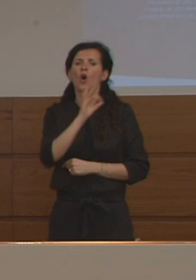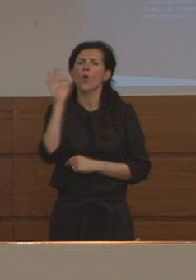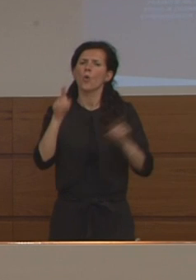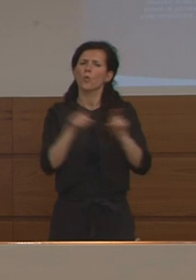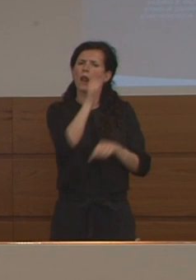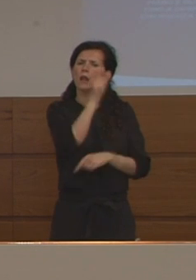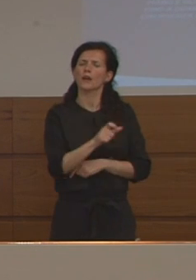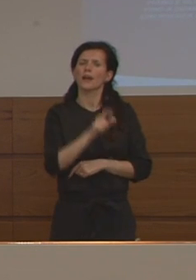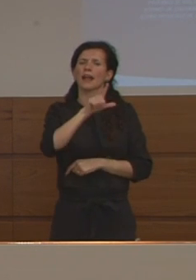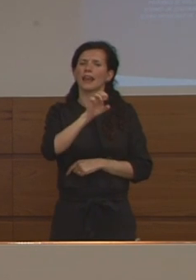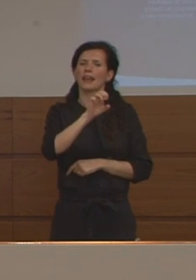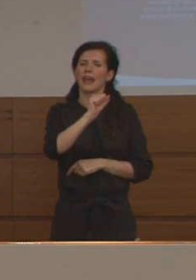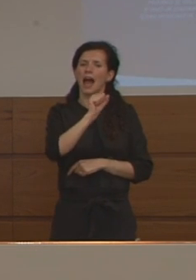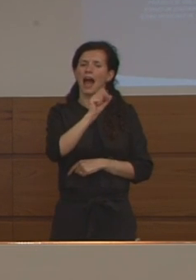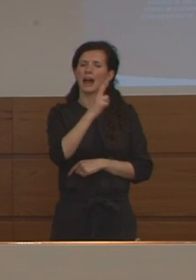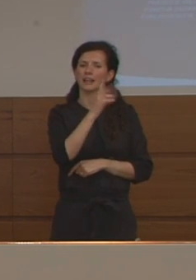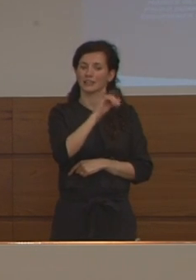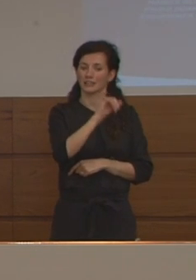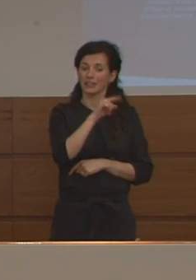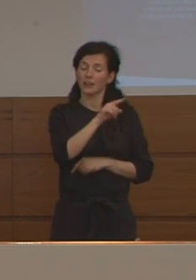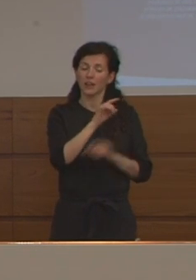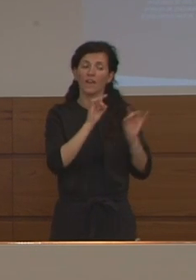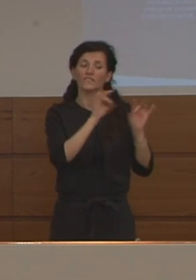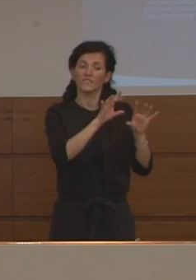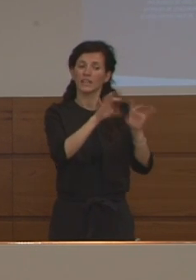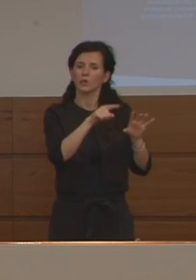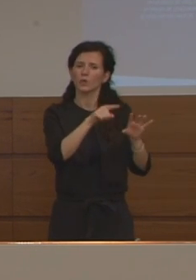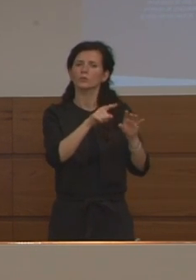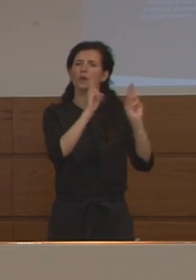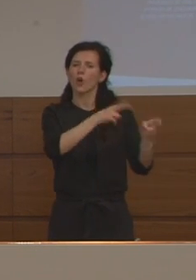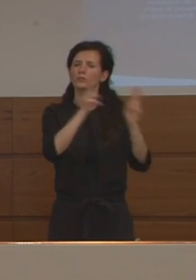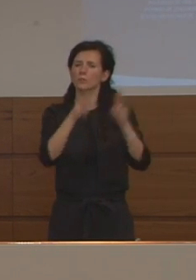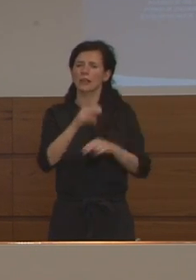contratto il virus all'ospedale di Alzano, gli era stato fatto il tampone,